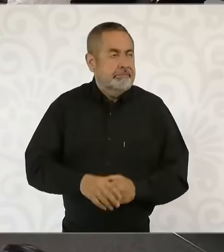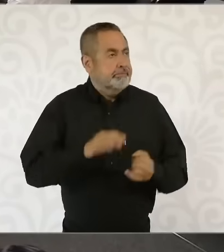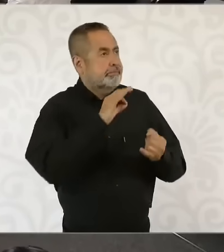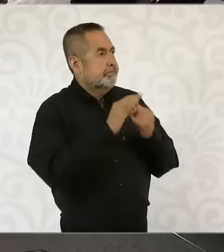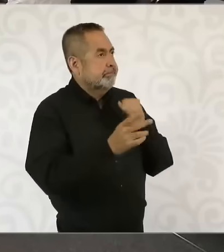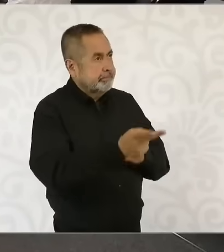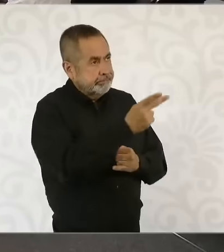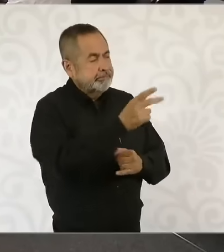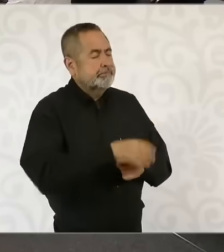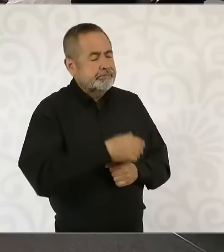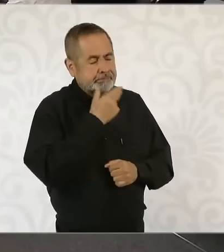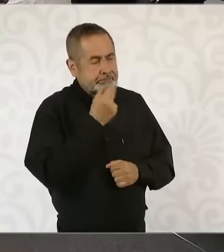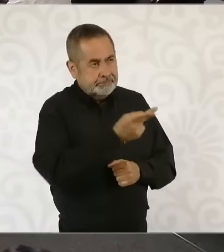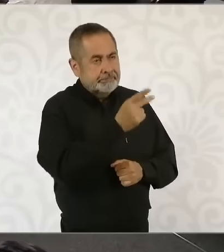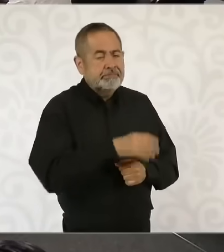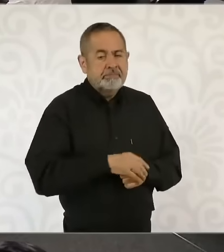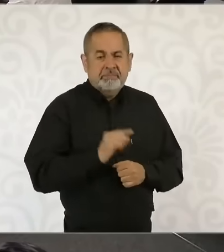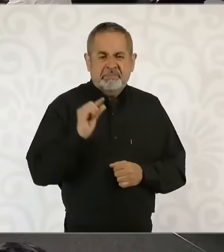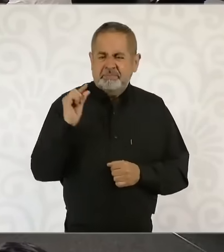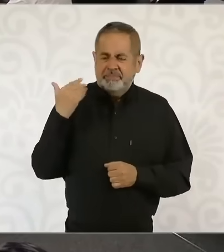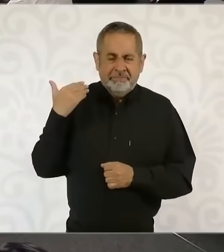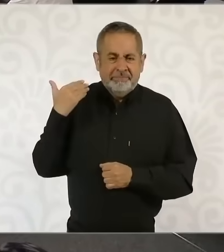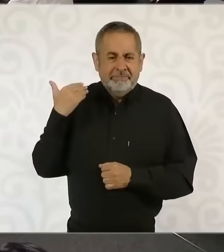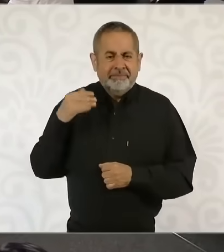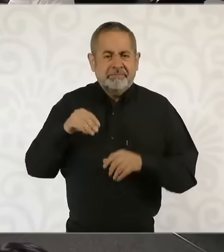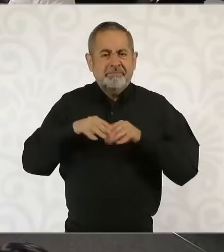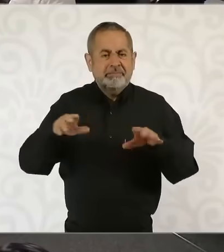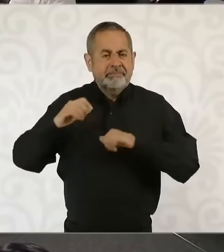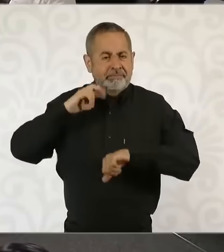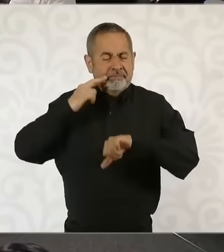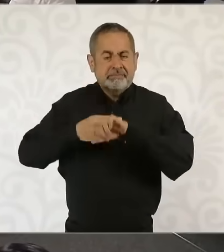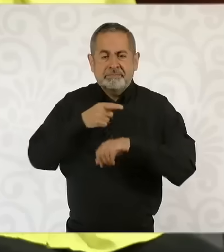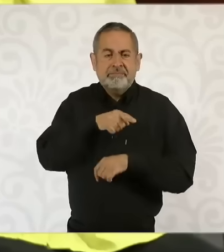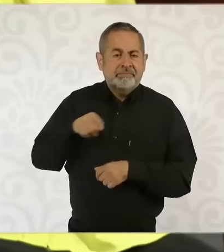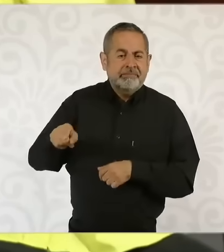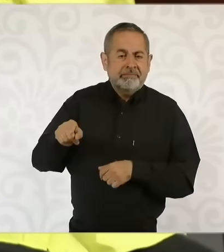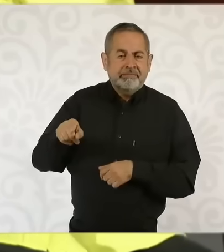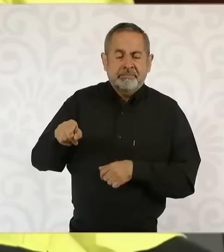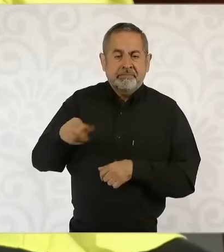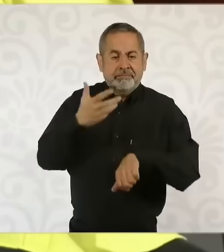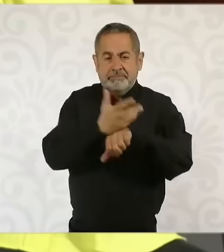eh hace unos instantes el eh titular de la Agencia de Protección Ambiental de Estados Unidos, Lis